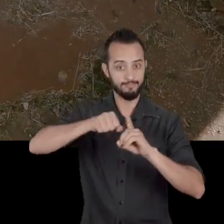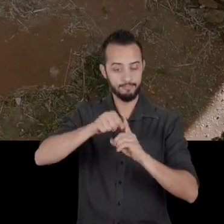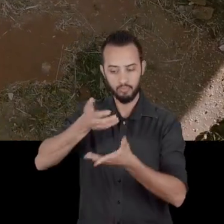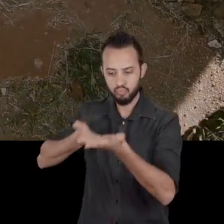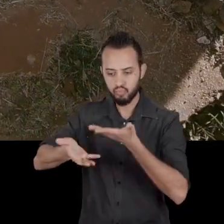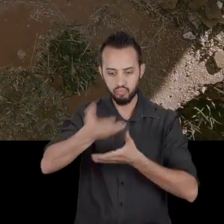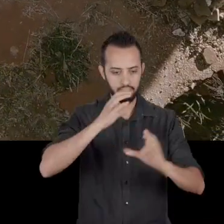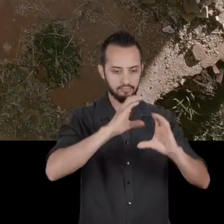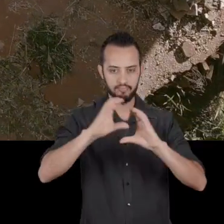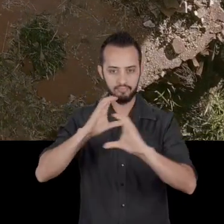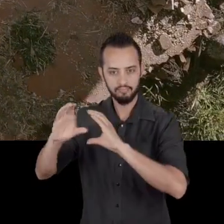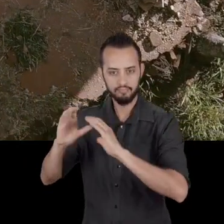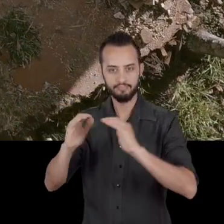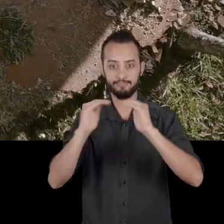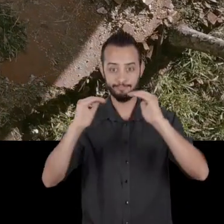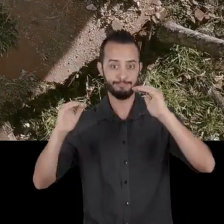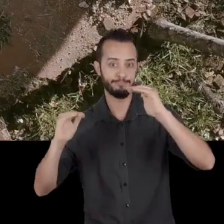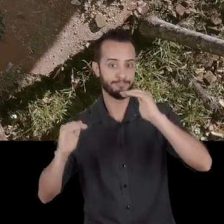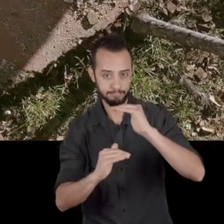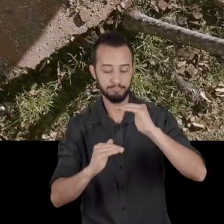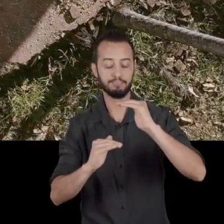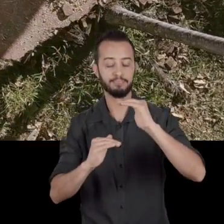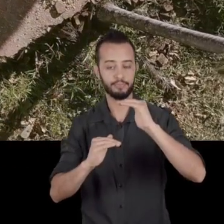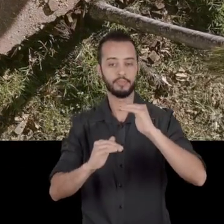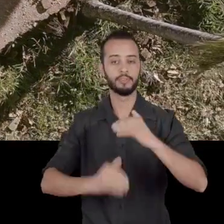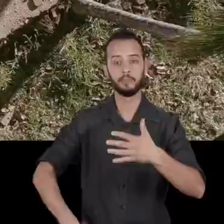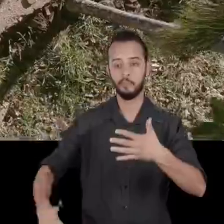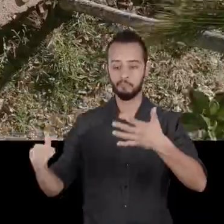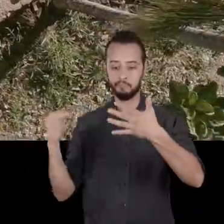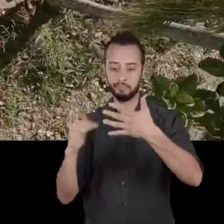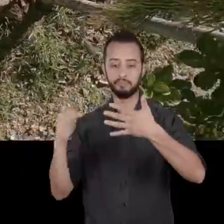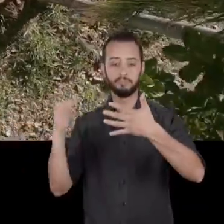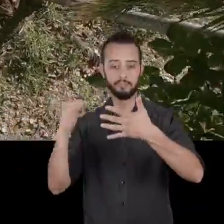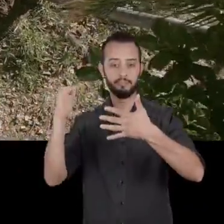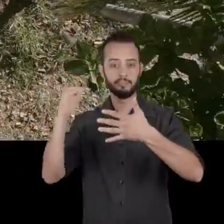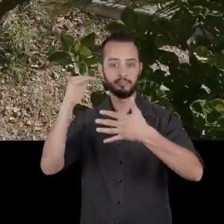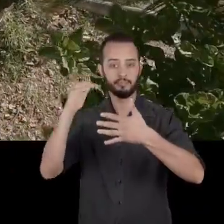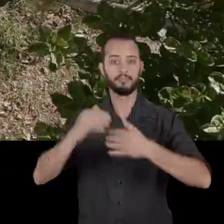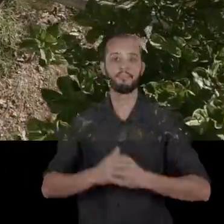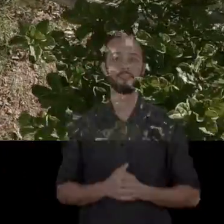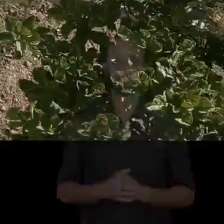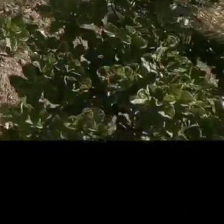que permitem a comunicação, as divisões e em especial as hierarquias.